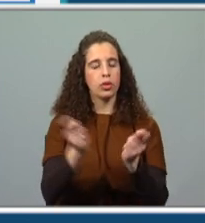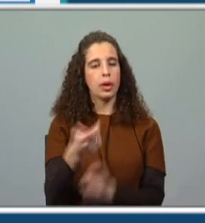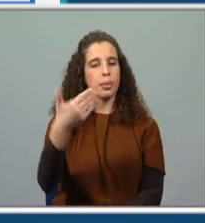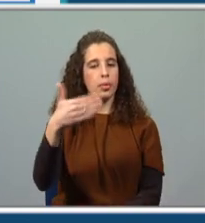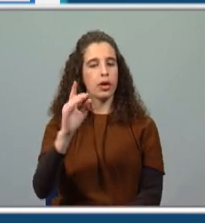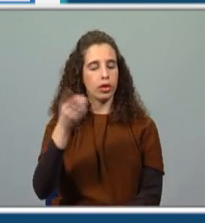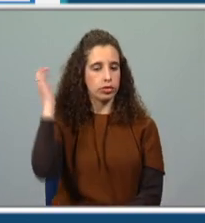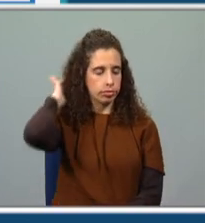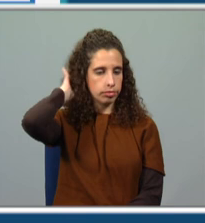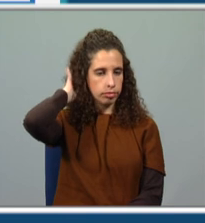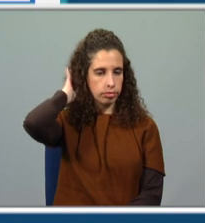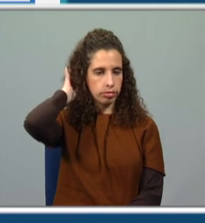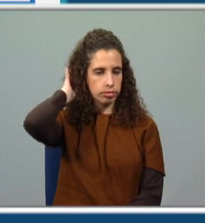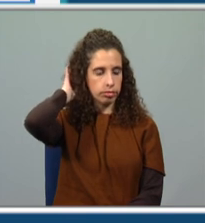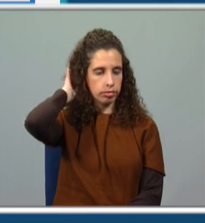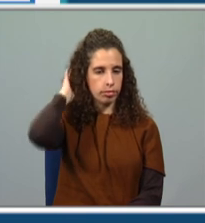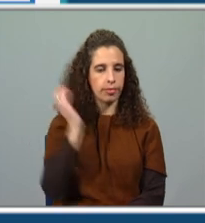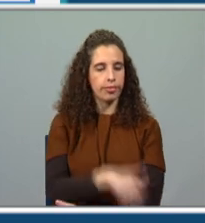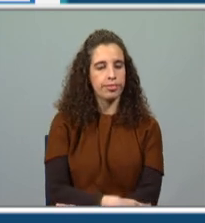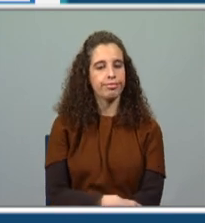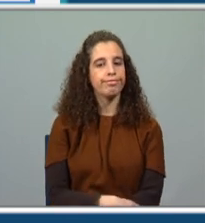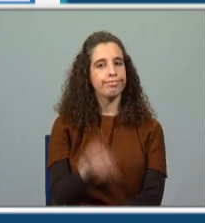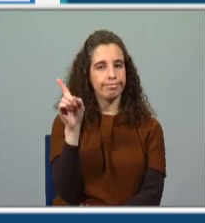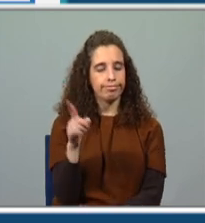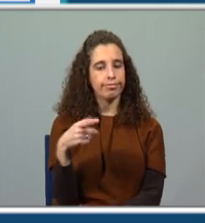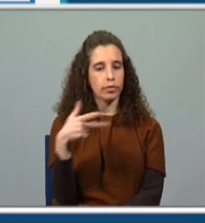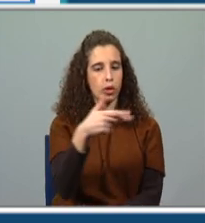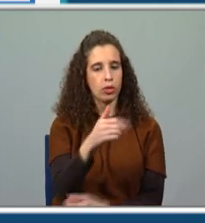primeira a primeira era recortar o molde e a 第一的首先是切出模具和